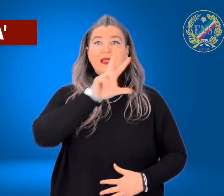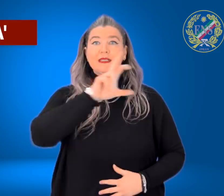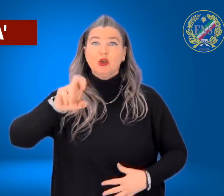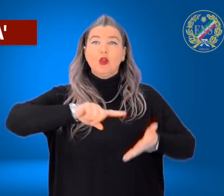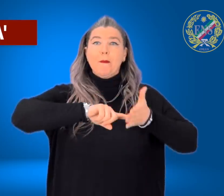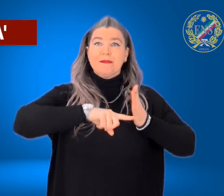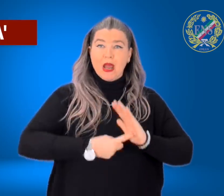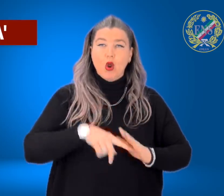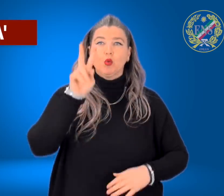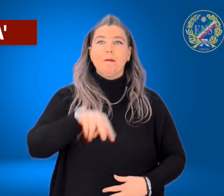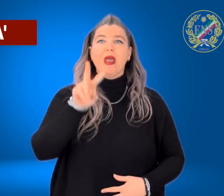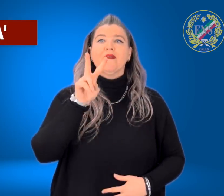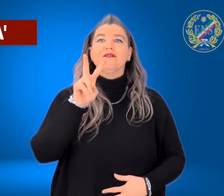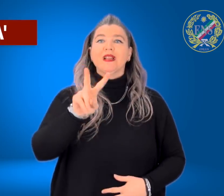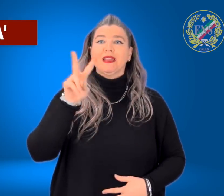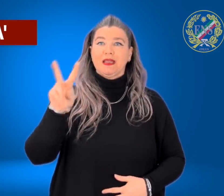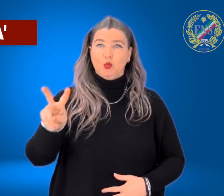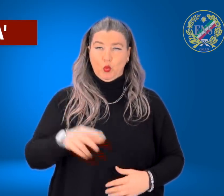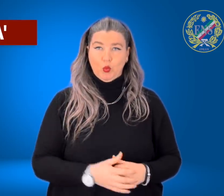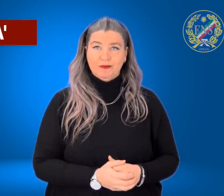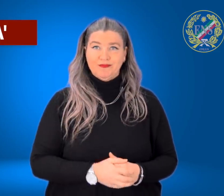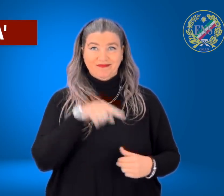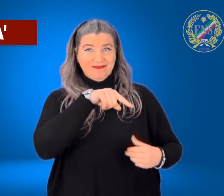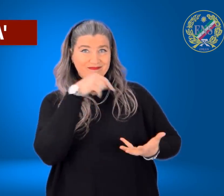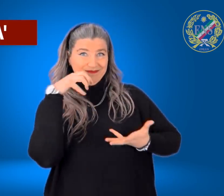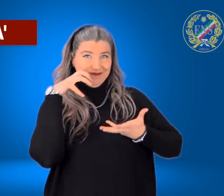300 milioni di euro/anno dal 2022 in poi;